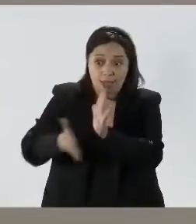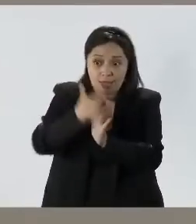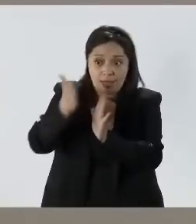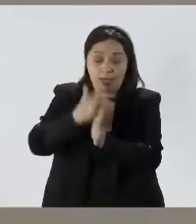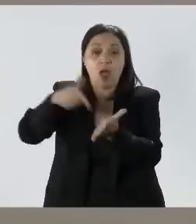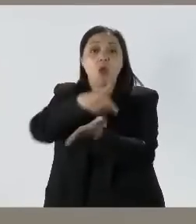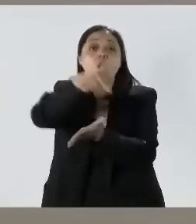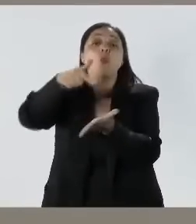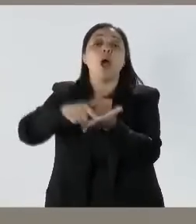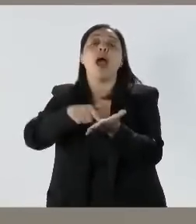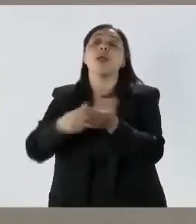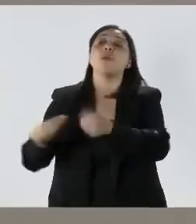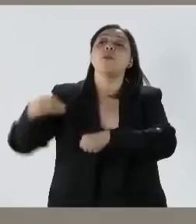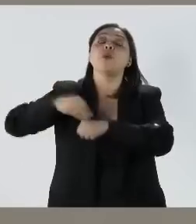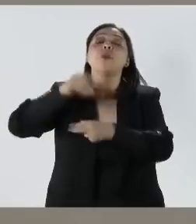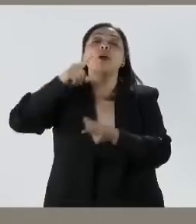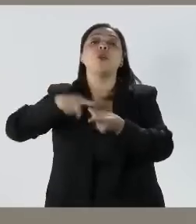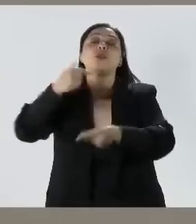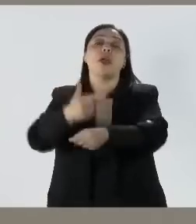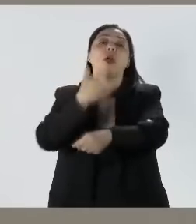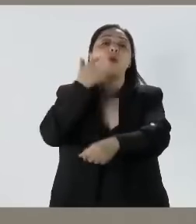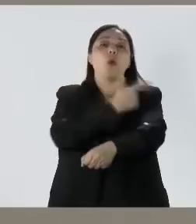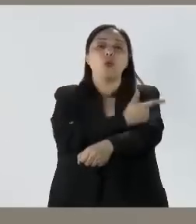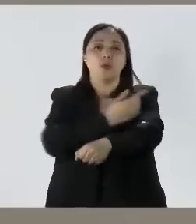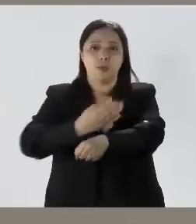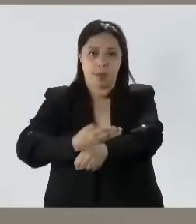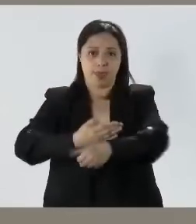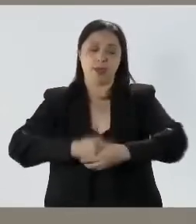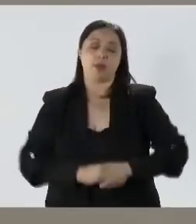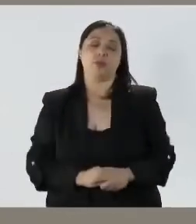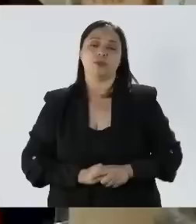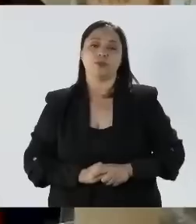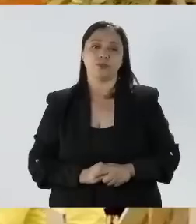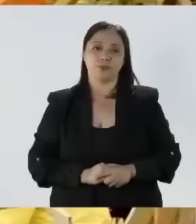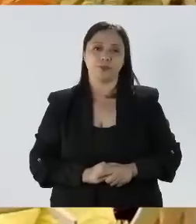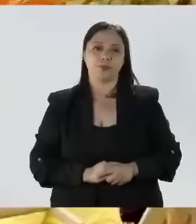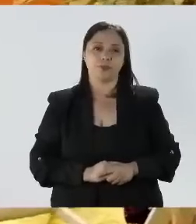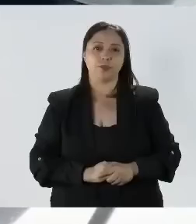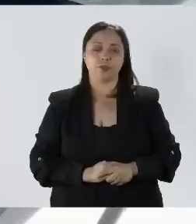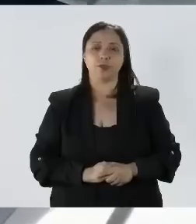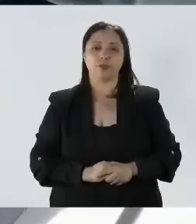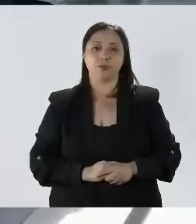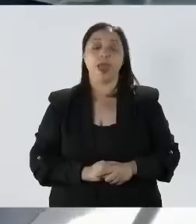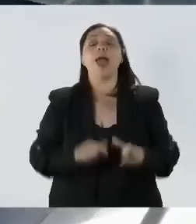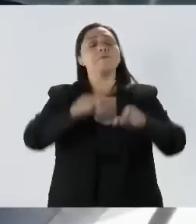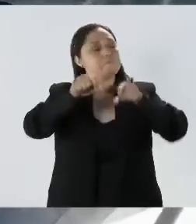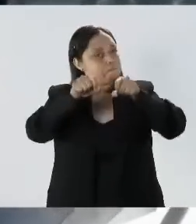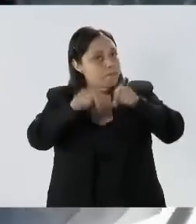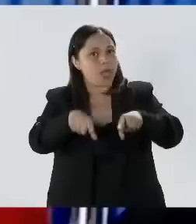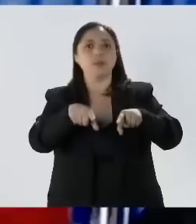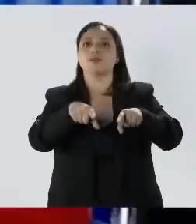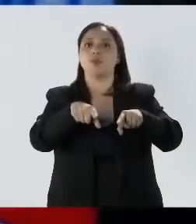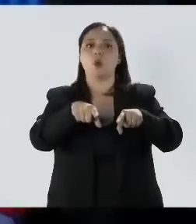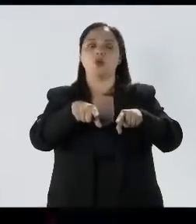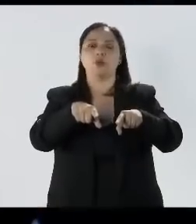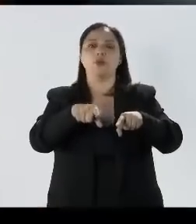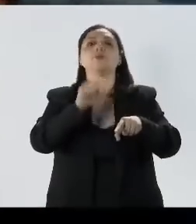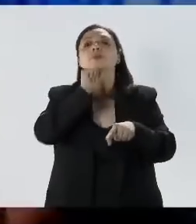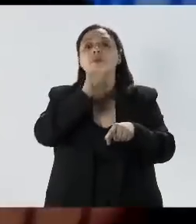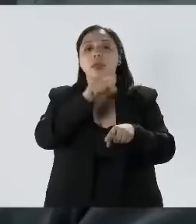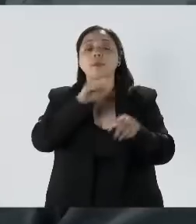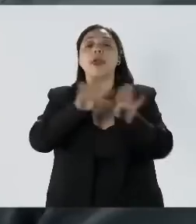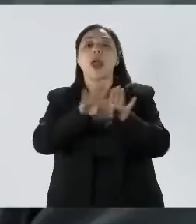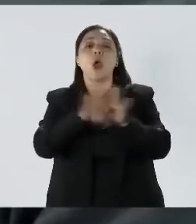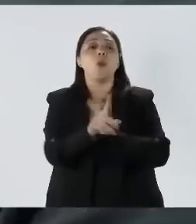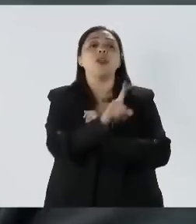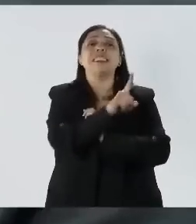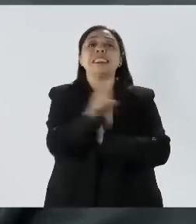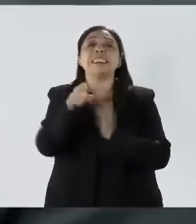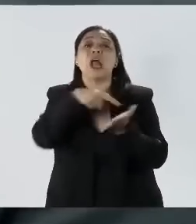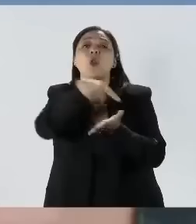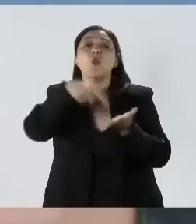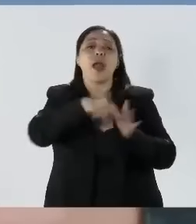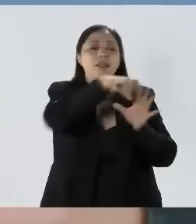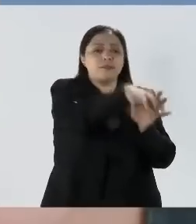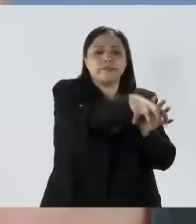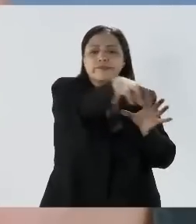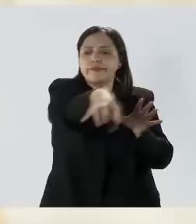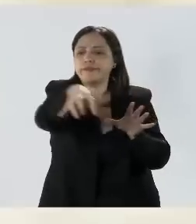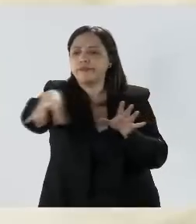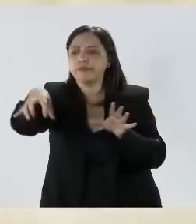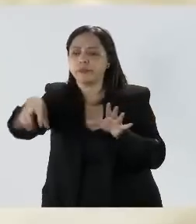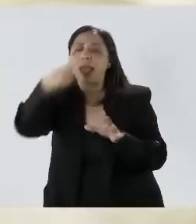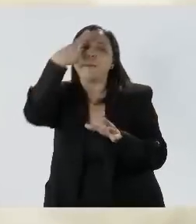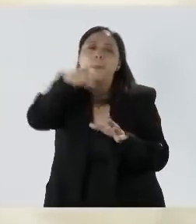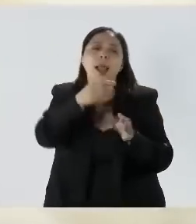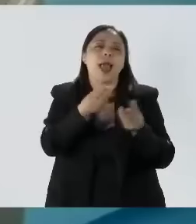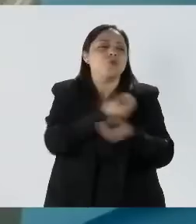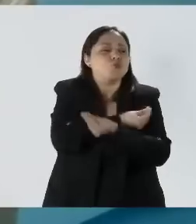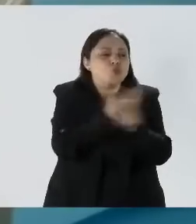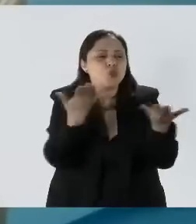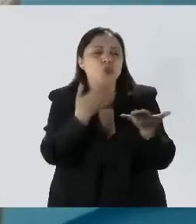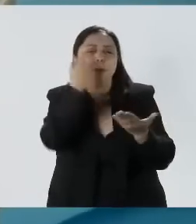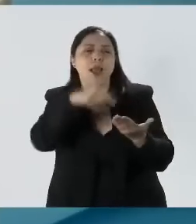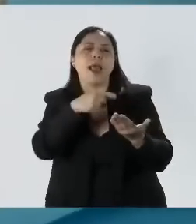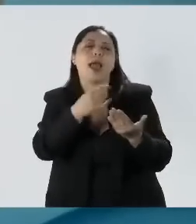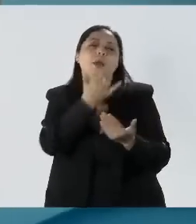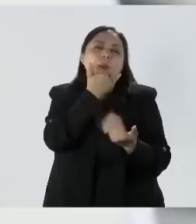amadero Asimismo se instalarán 100 espacios de prevención en toda la ciudad de prevención del